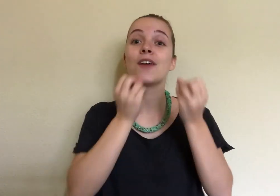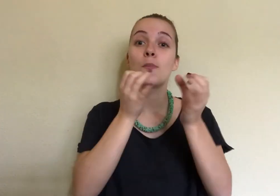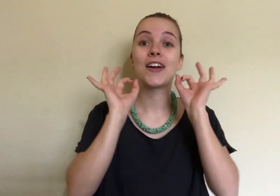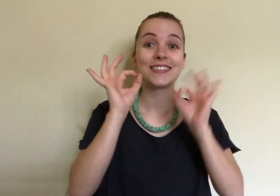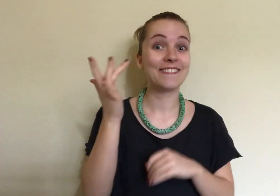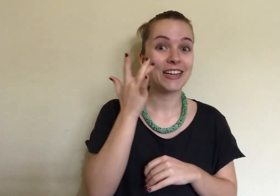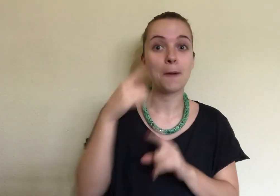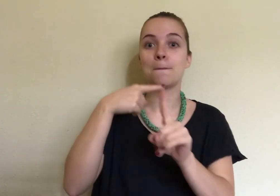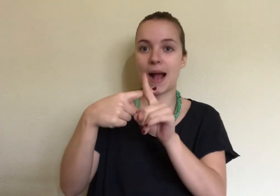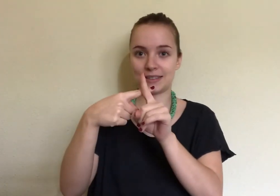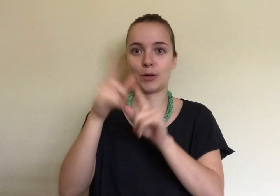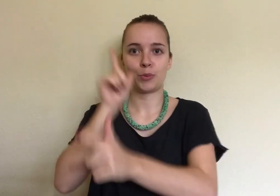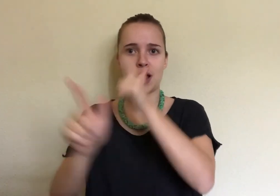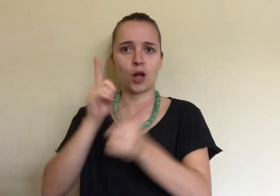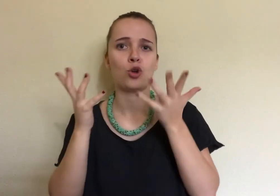Paso a informaros sobre fechas y las condiciones del viaje.